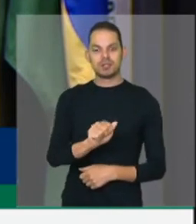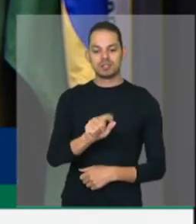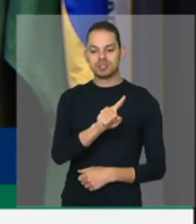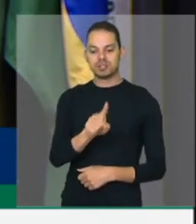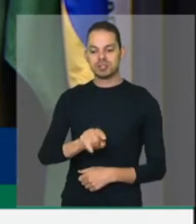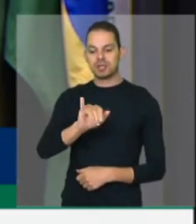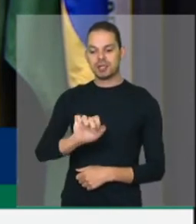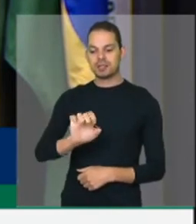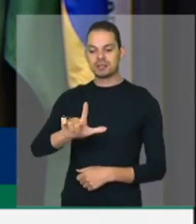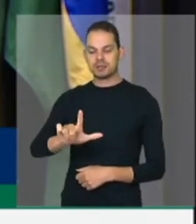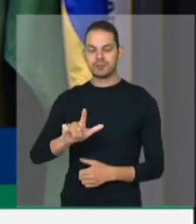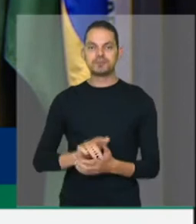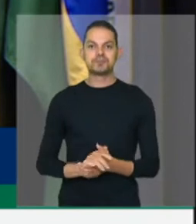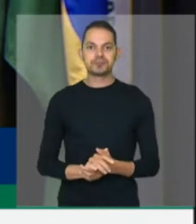UTILIZAR ESSE TEMPO AQUI PRA PARABENIZAR AS BRILHANTES